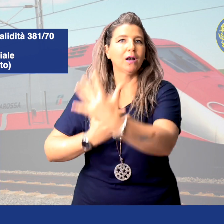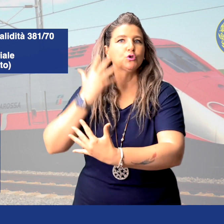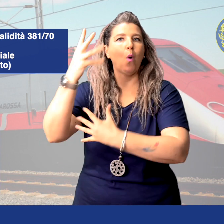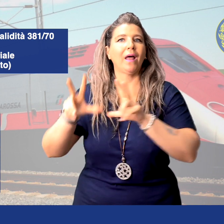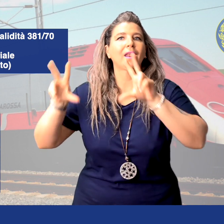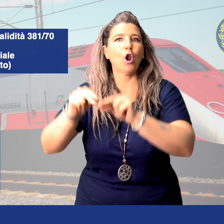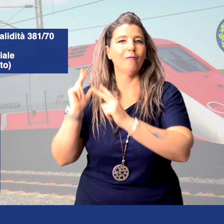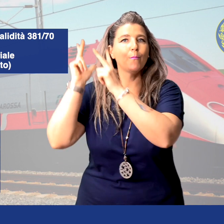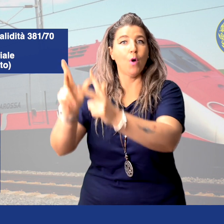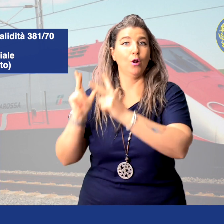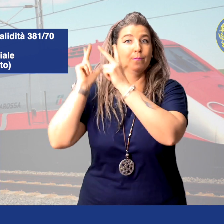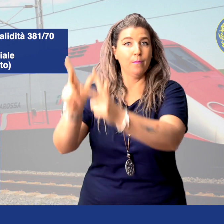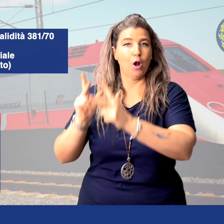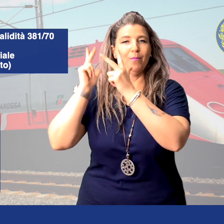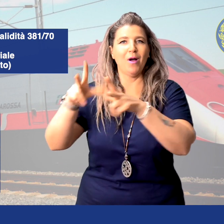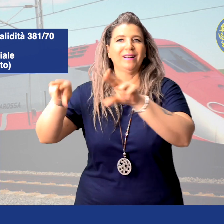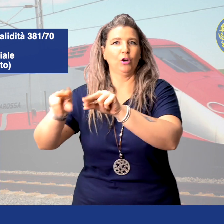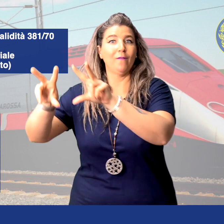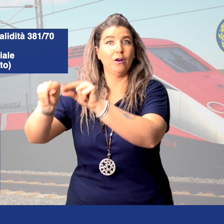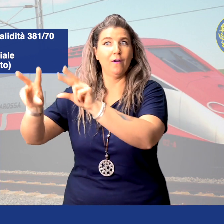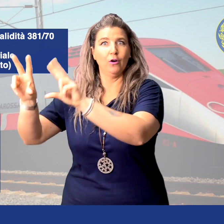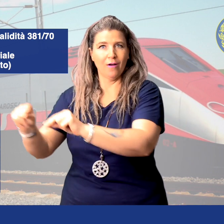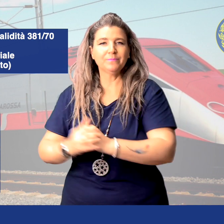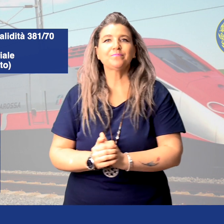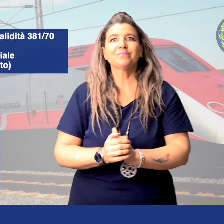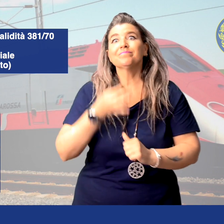per il rinnovo gratuito ogni 5 anni.